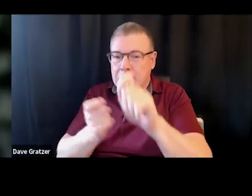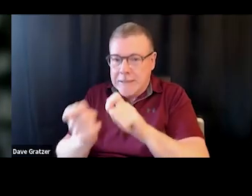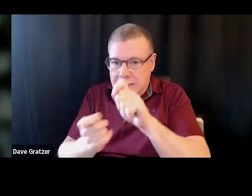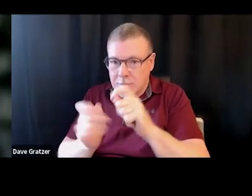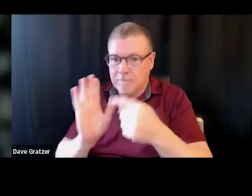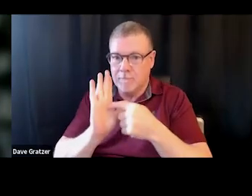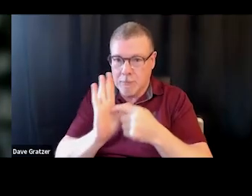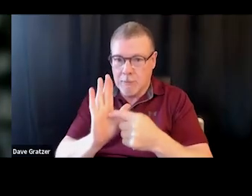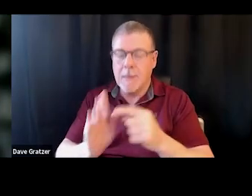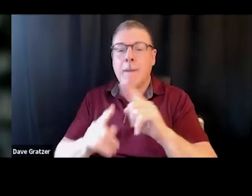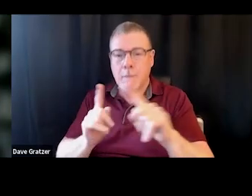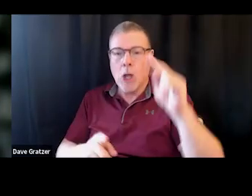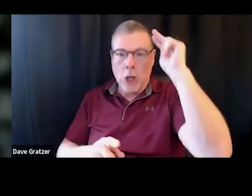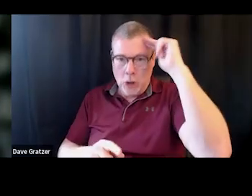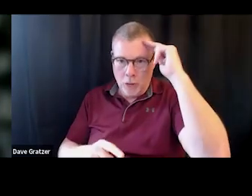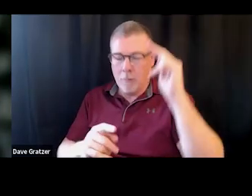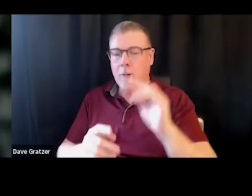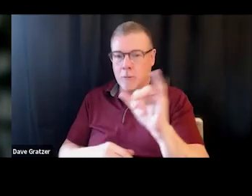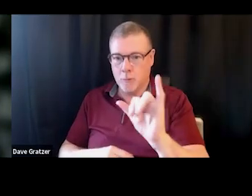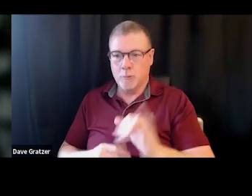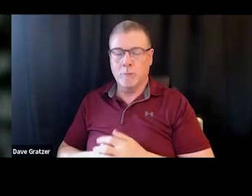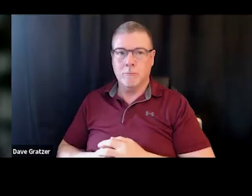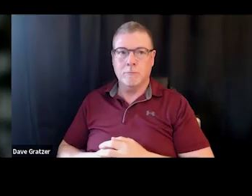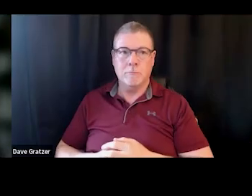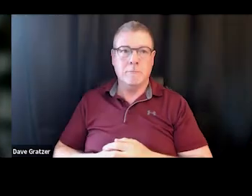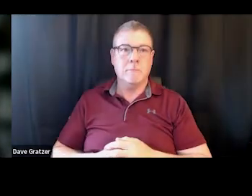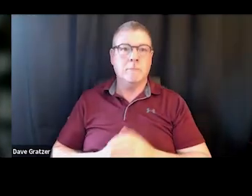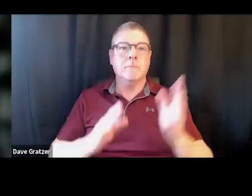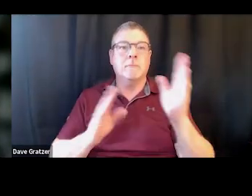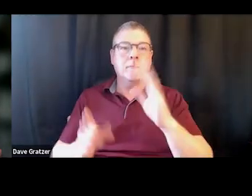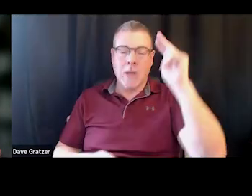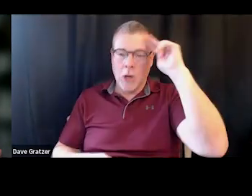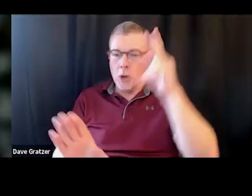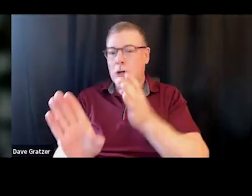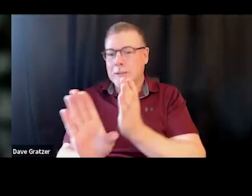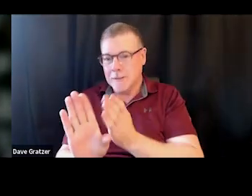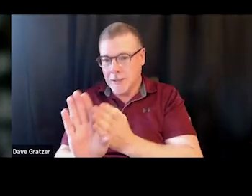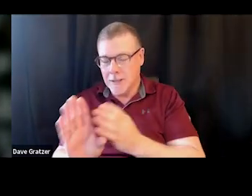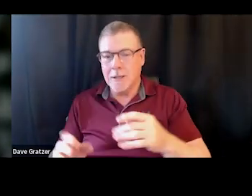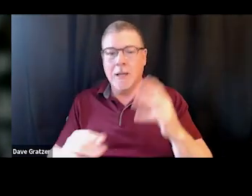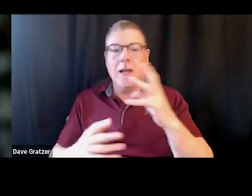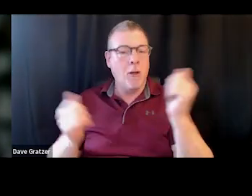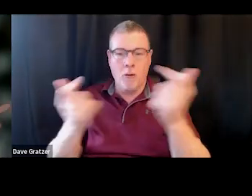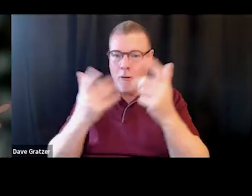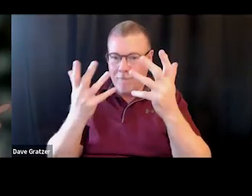pero específicamente neurológicos. Hablé sobre la evaluación neuropsicológica, que probablemente todos ustedes conocen,